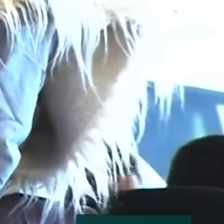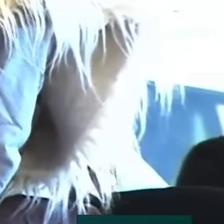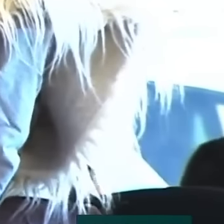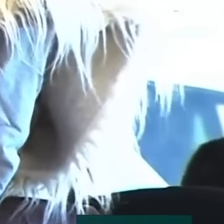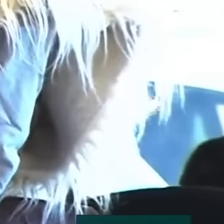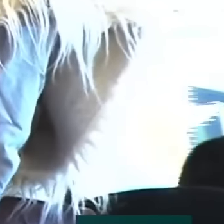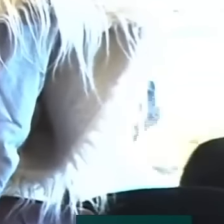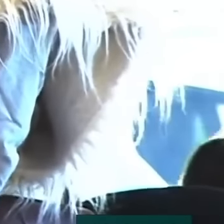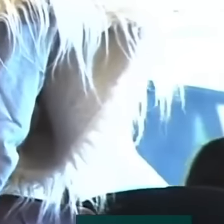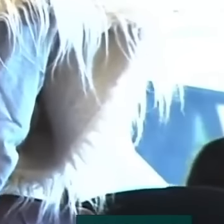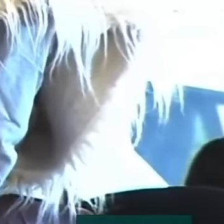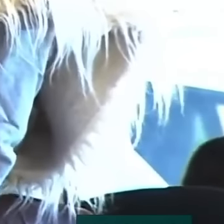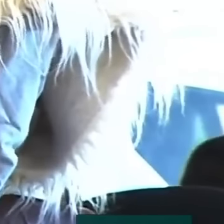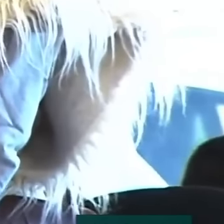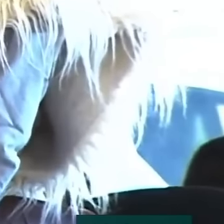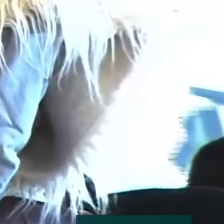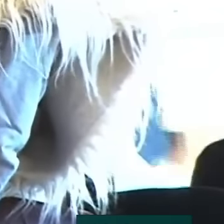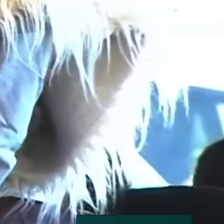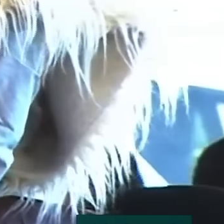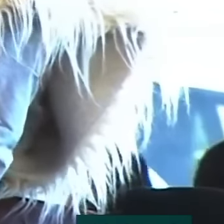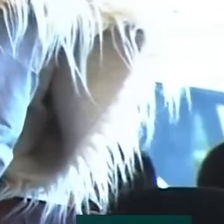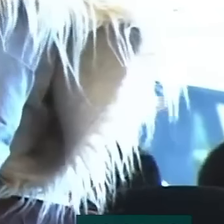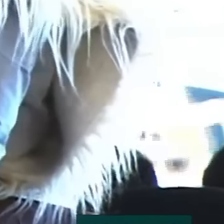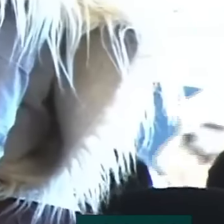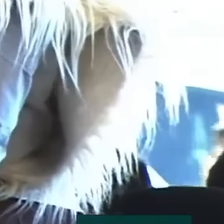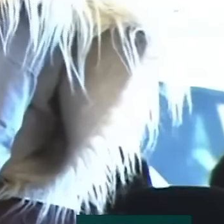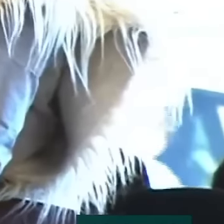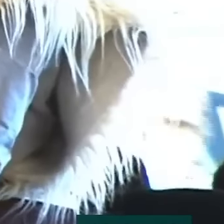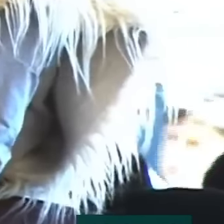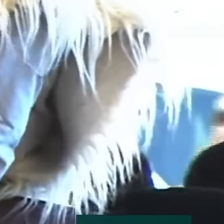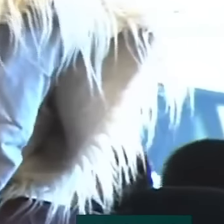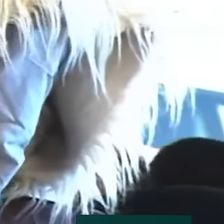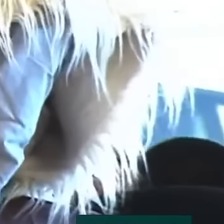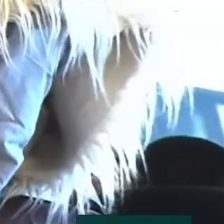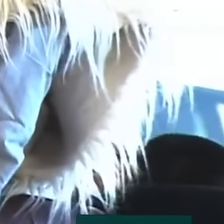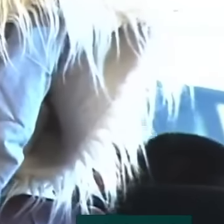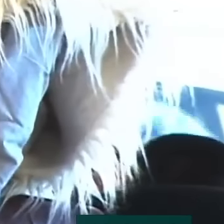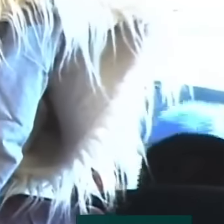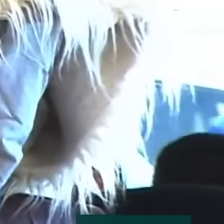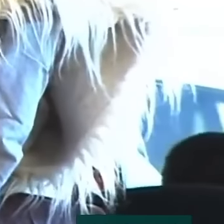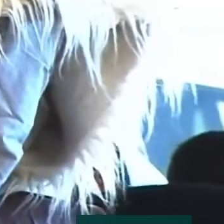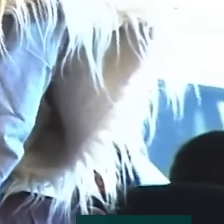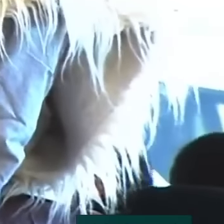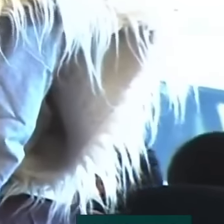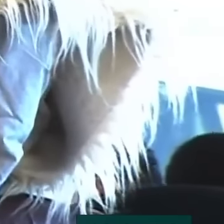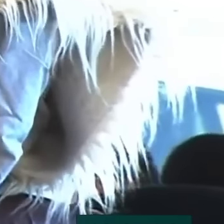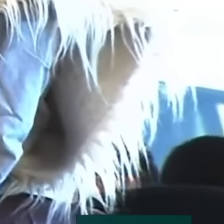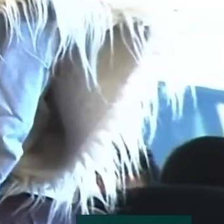alan